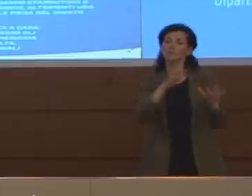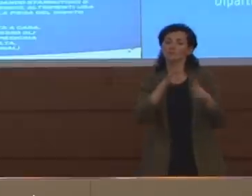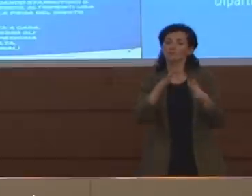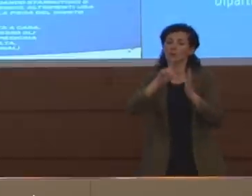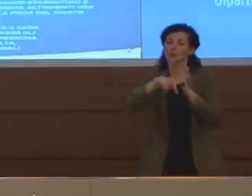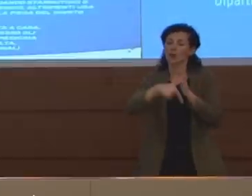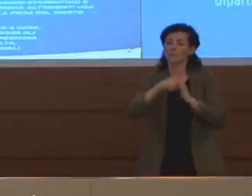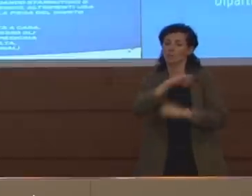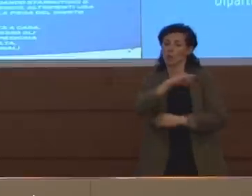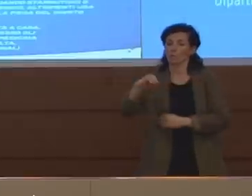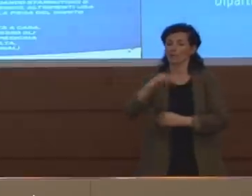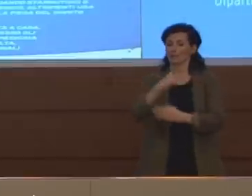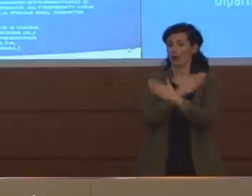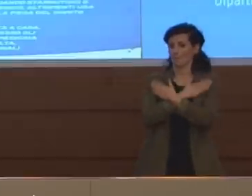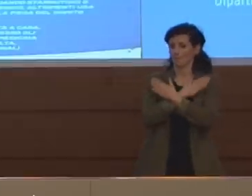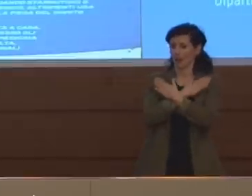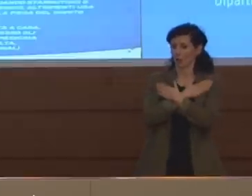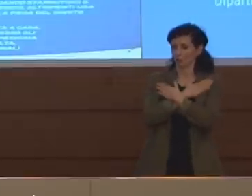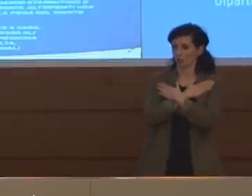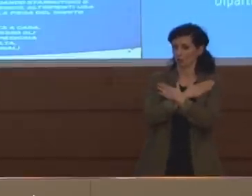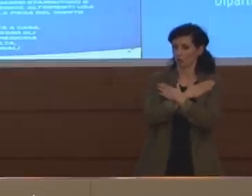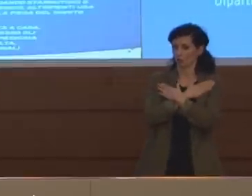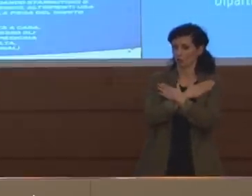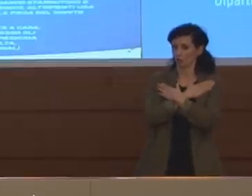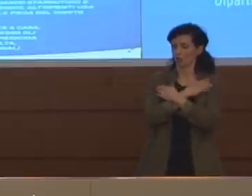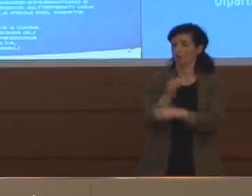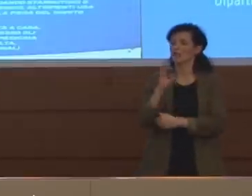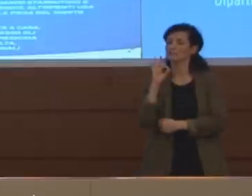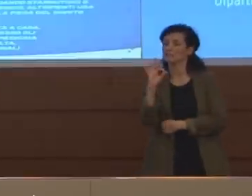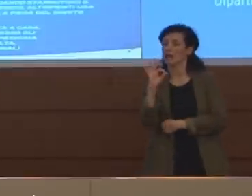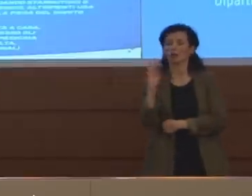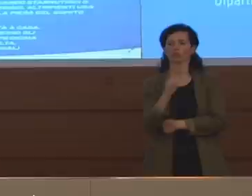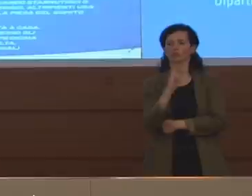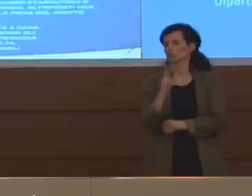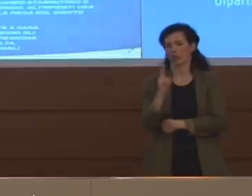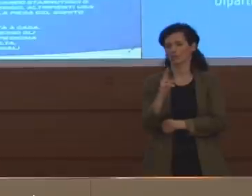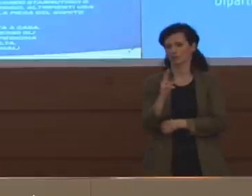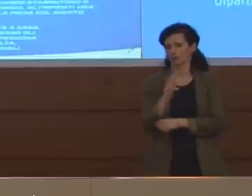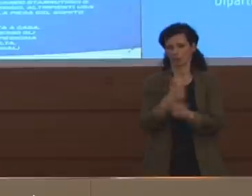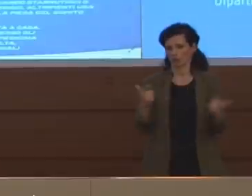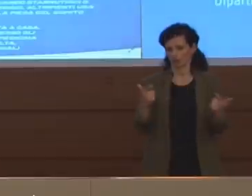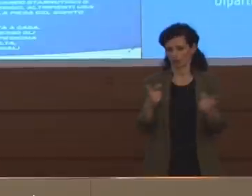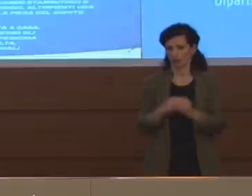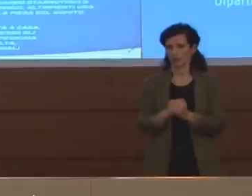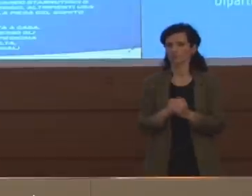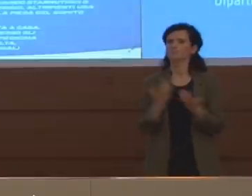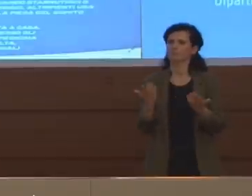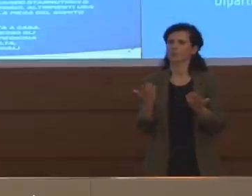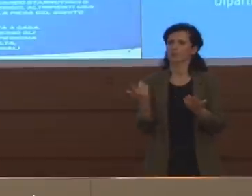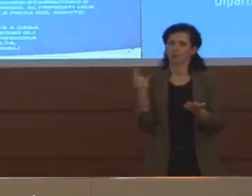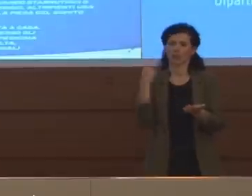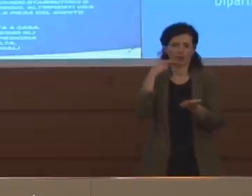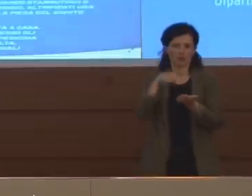non ci saranno zero decessi. Ora ritorno sulla domanda della collega